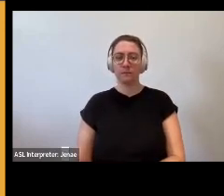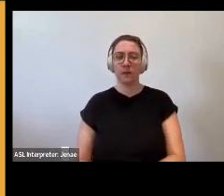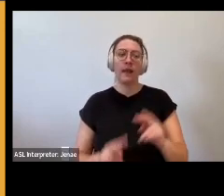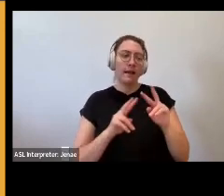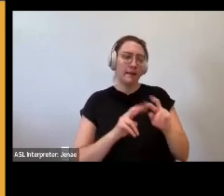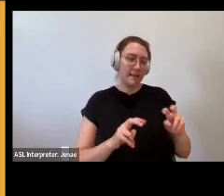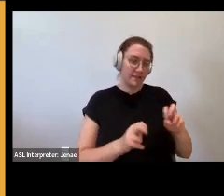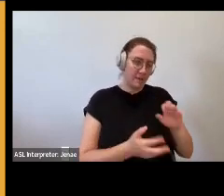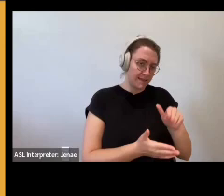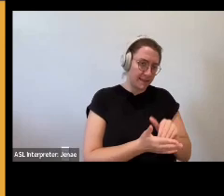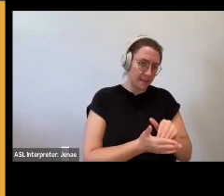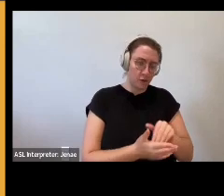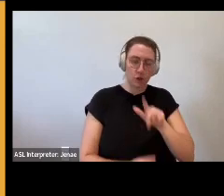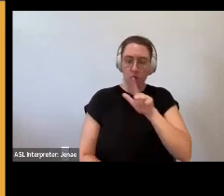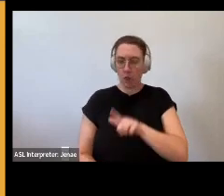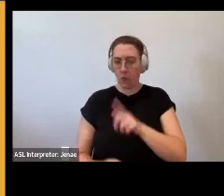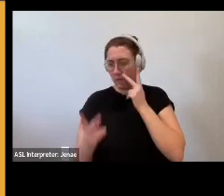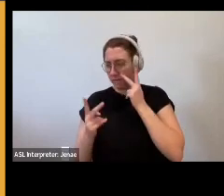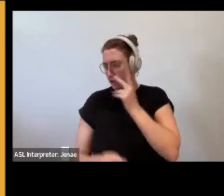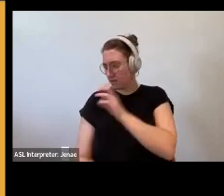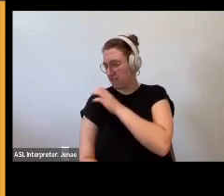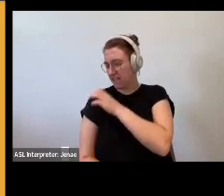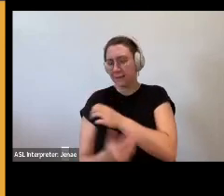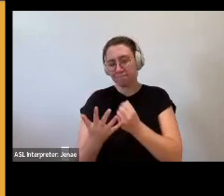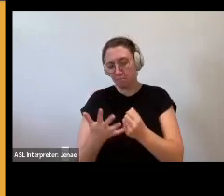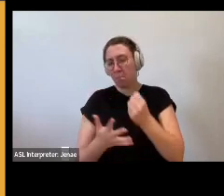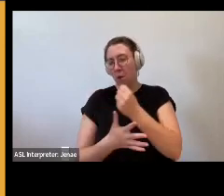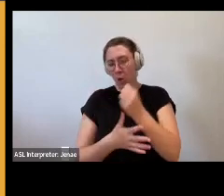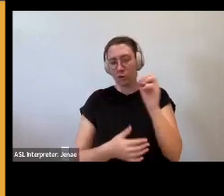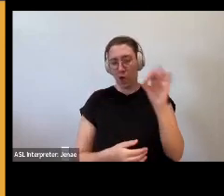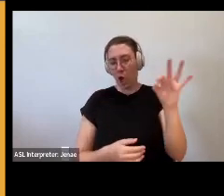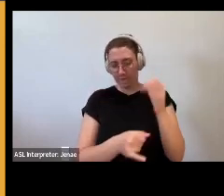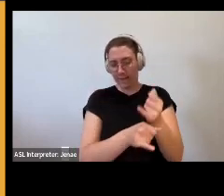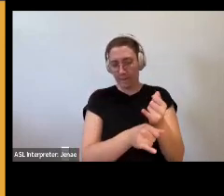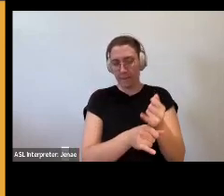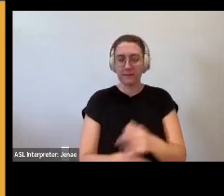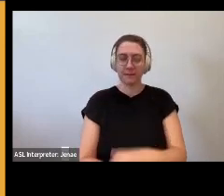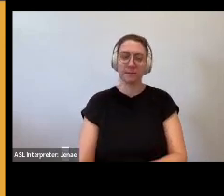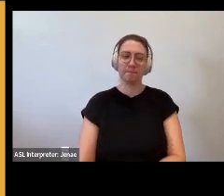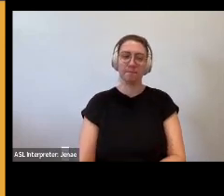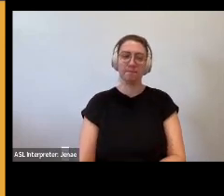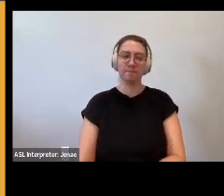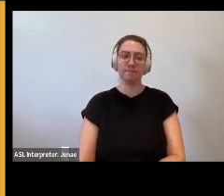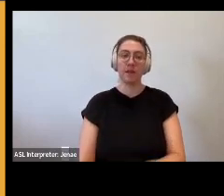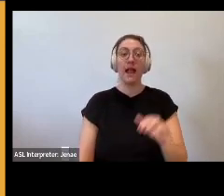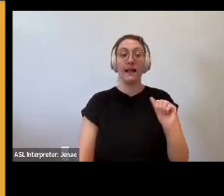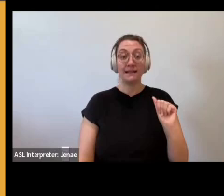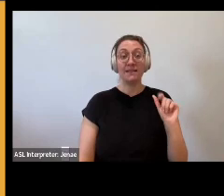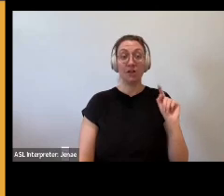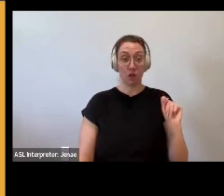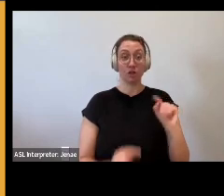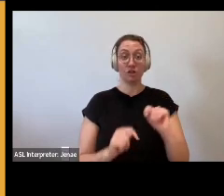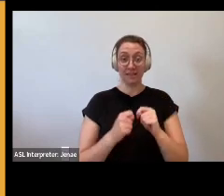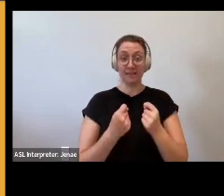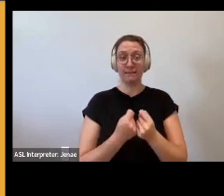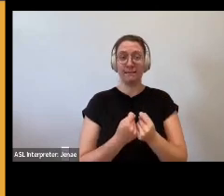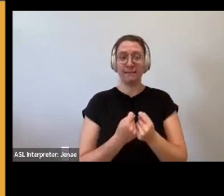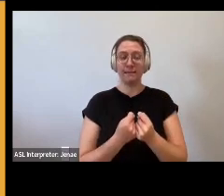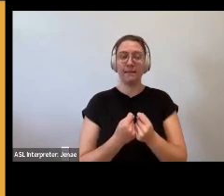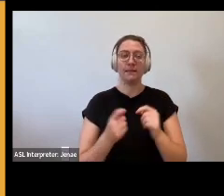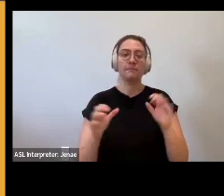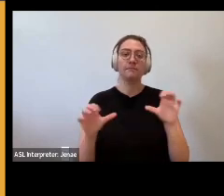clínica de baja visión trabajan principalmente fuera del campus. El equipo de tecnología de asistencia imparte capacitaciones